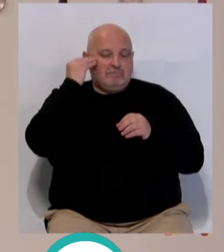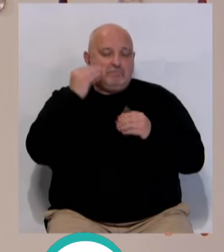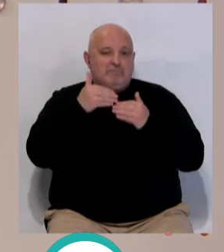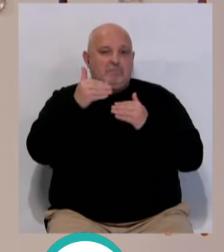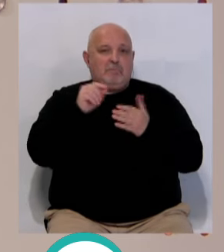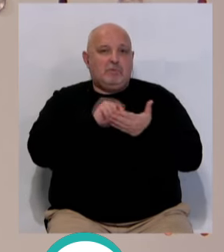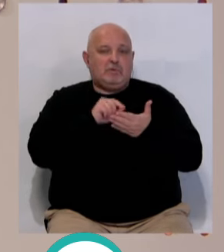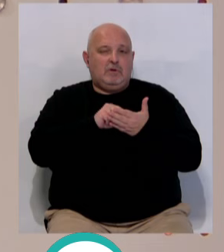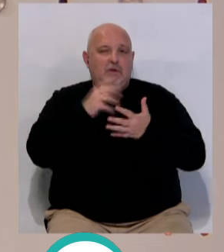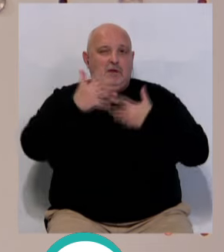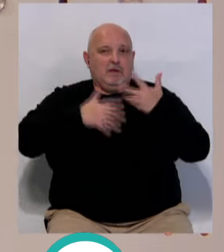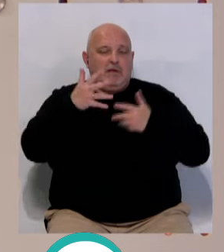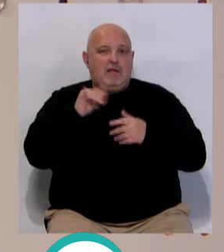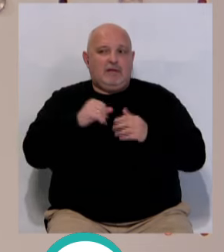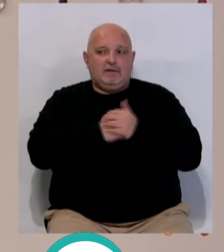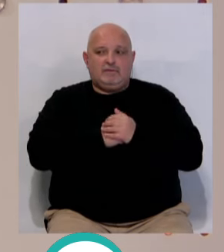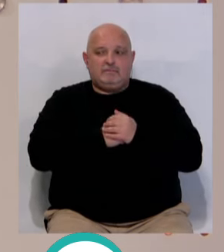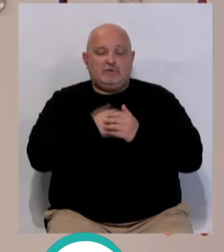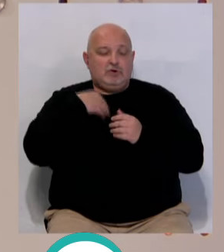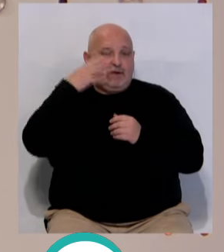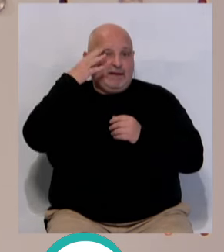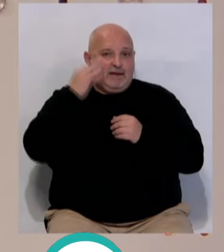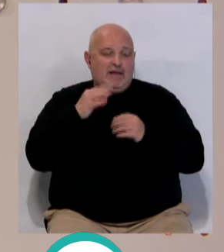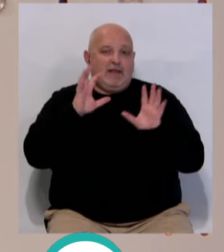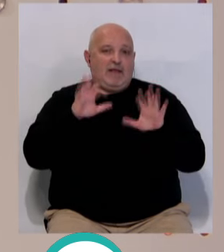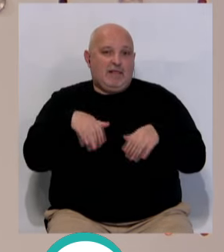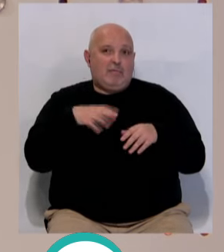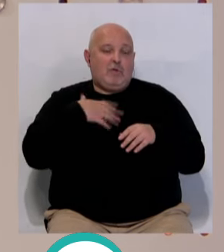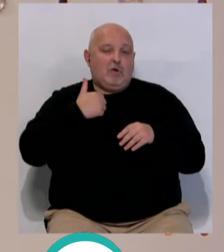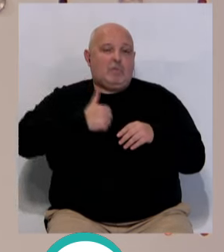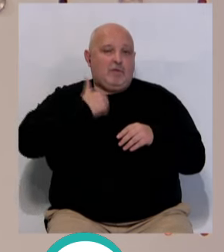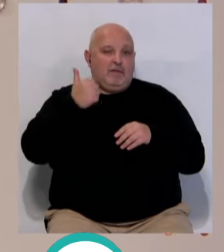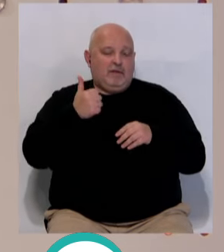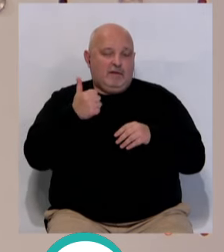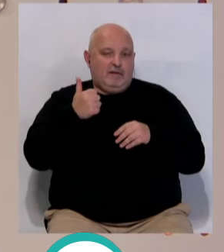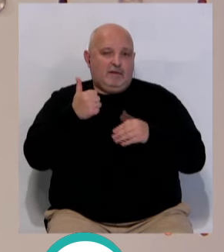puntos y las matemáticas existen Pues yo creo que el Cádiz pues tiene oportunidad de lograr la